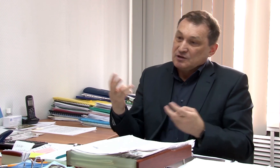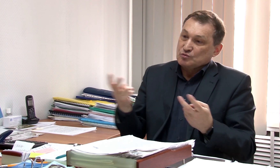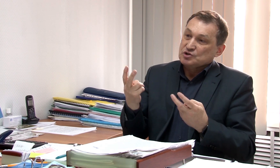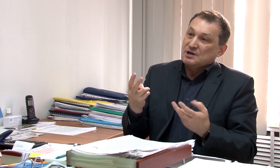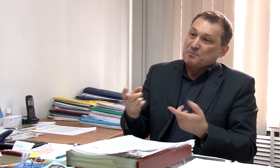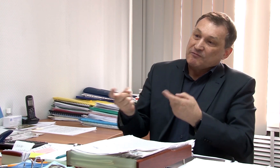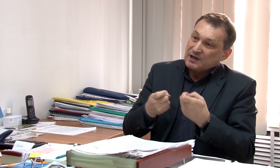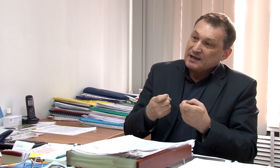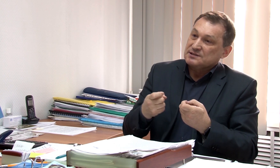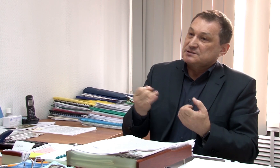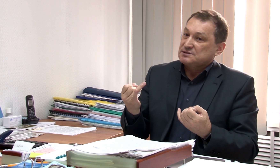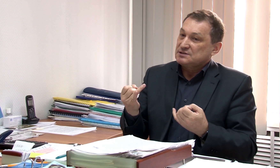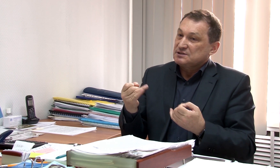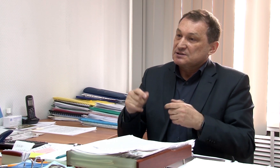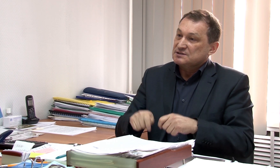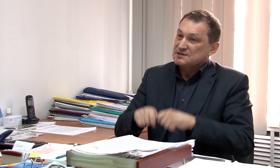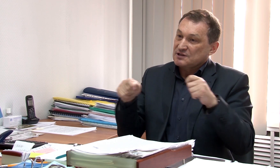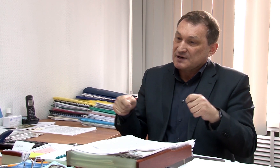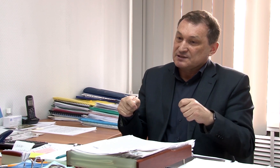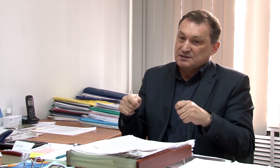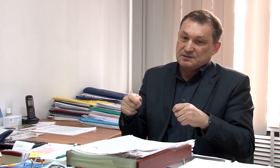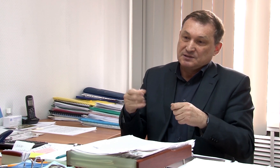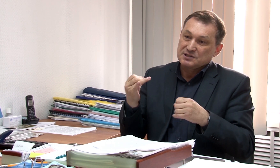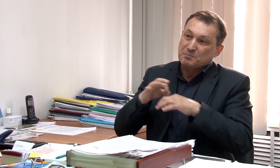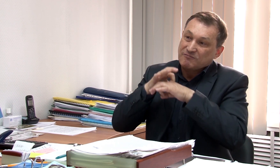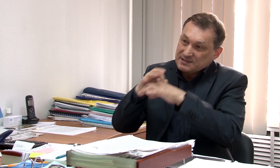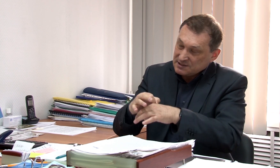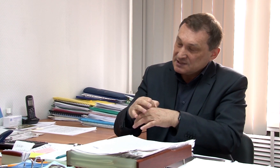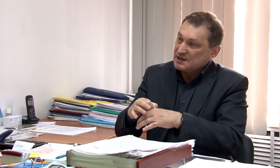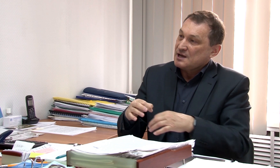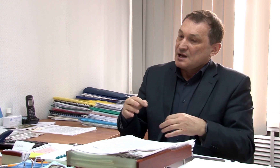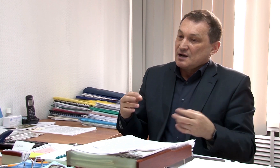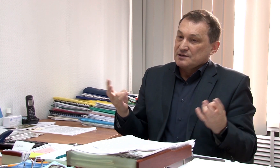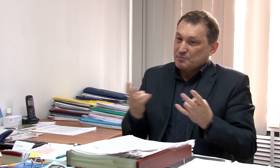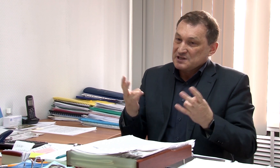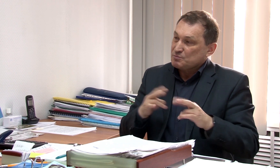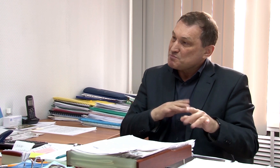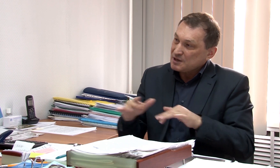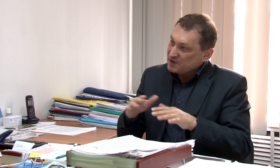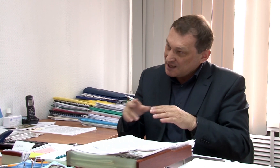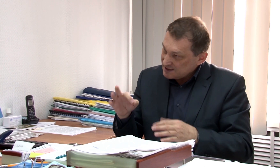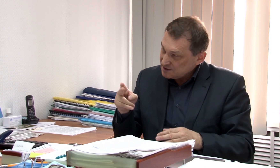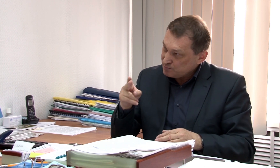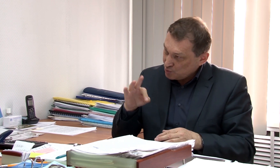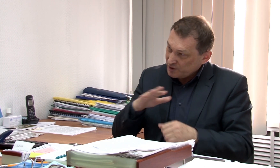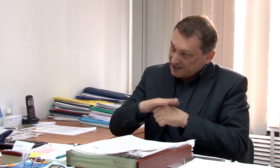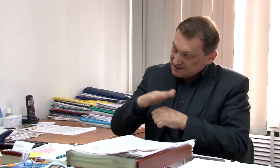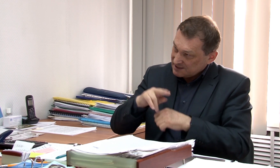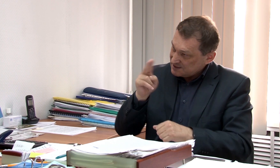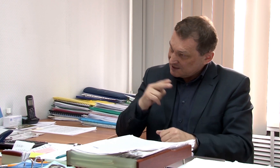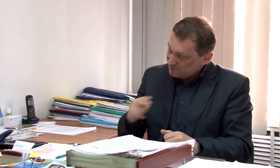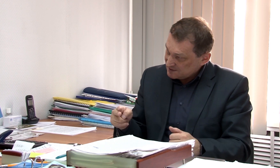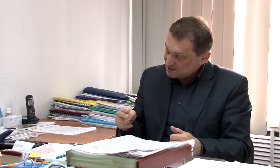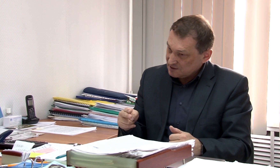Нужно их привлекать. Нужно организовывать, проводить необходимые мероприятия по реализации Конвенции.